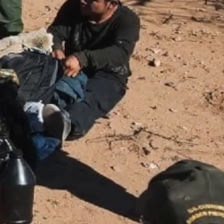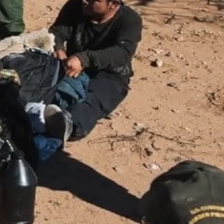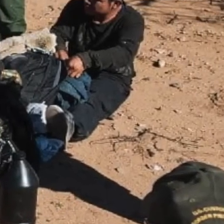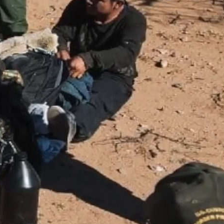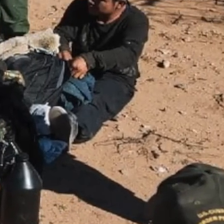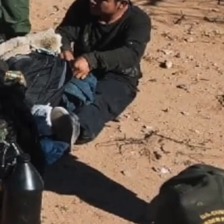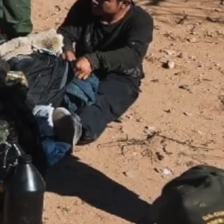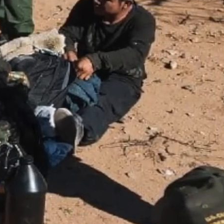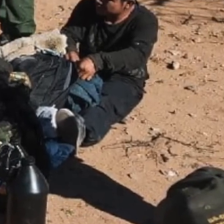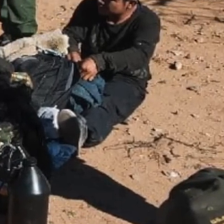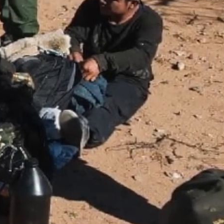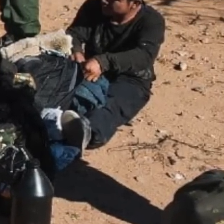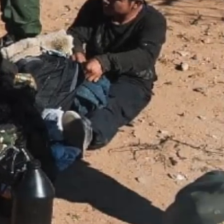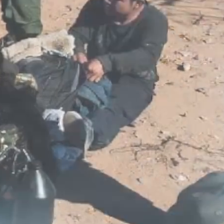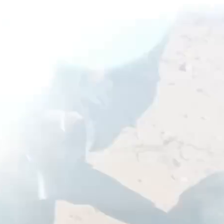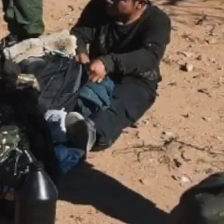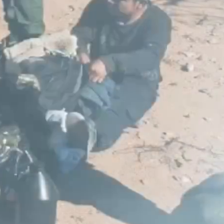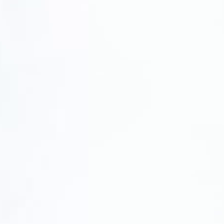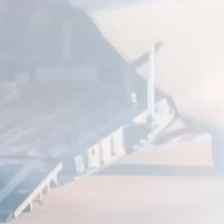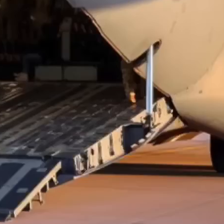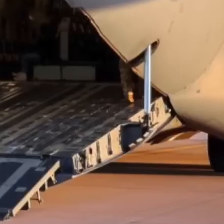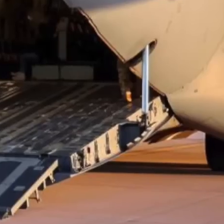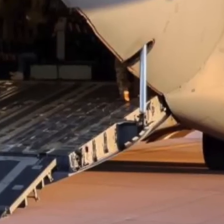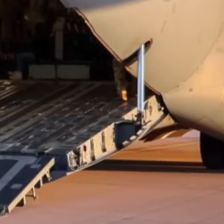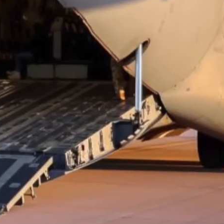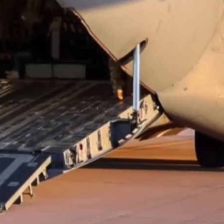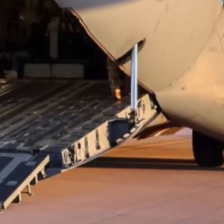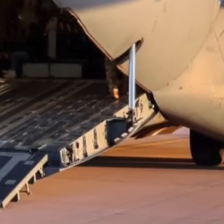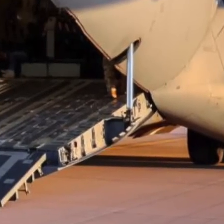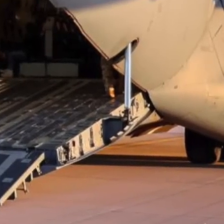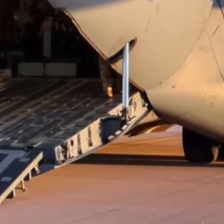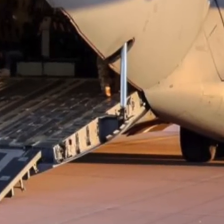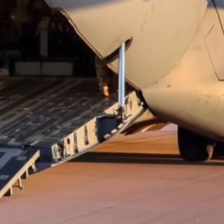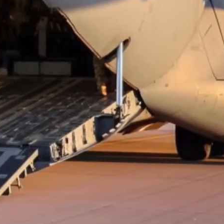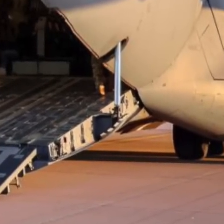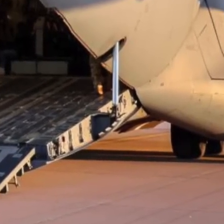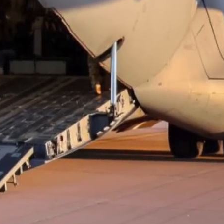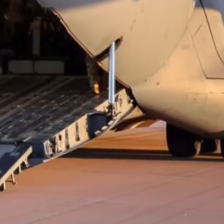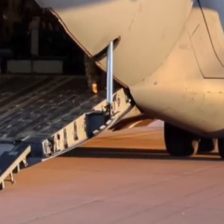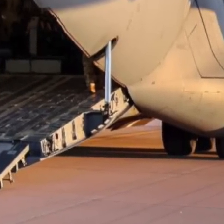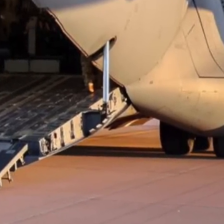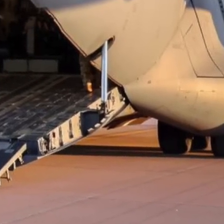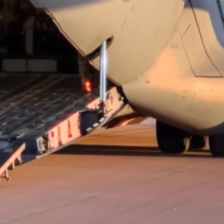vive en los Estados Unidos donde el gobierno de Donald Trump sigue tomando acciones contra